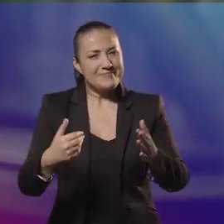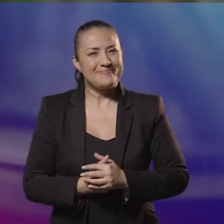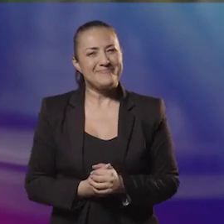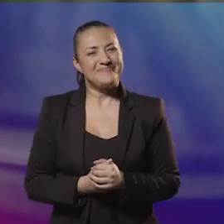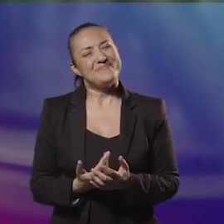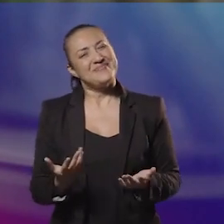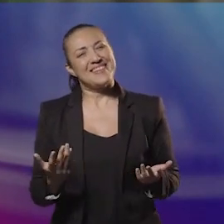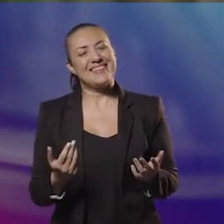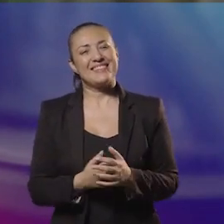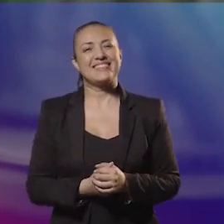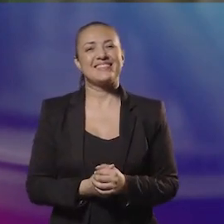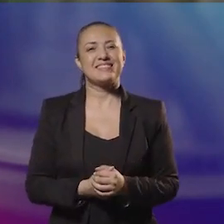chao.